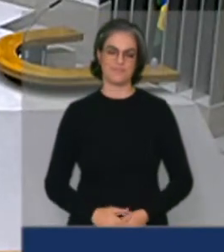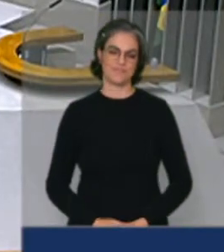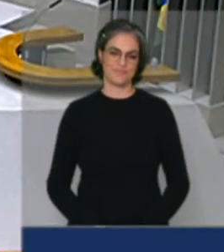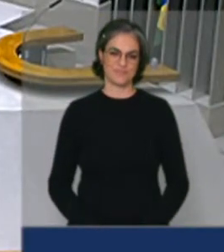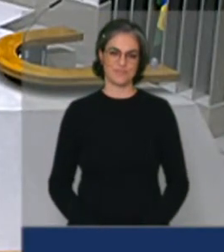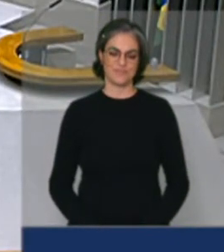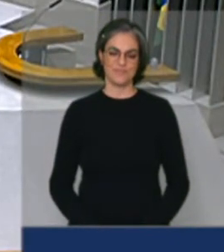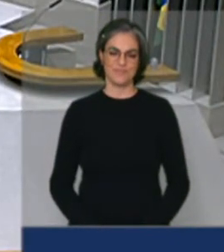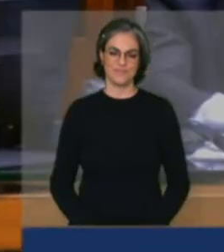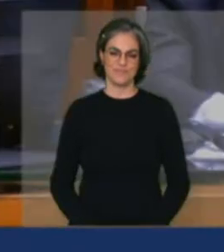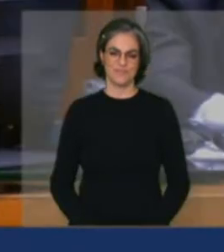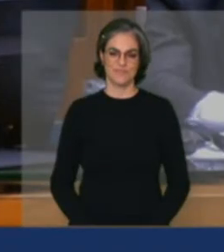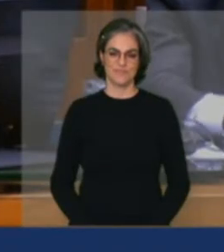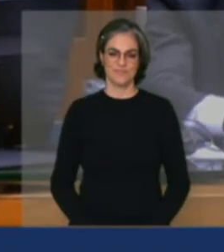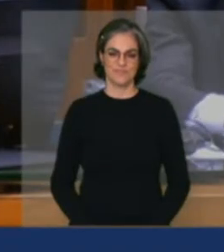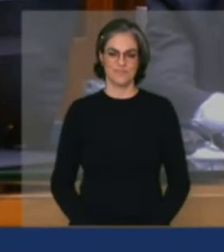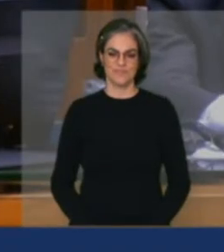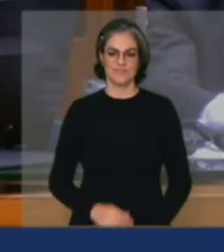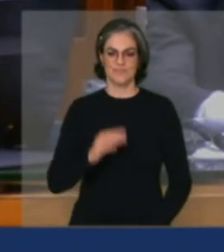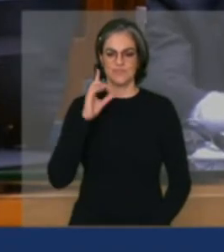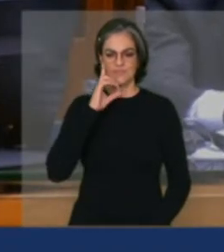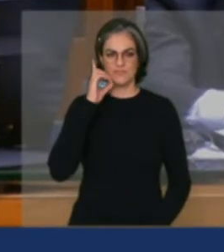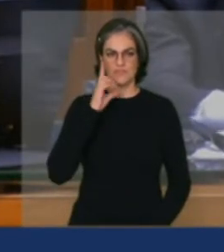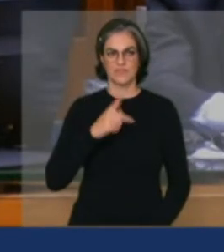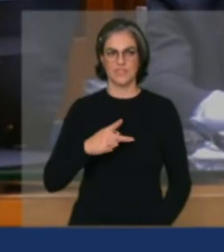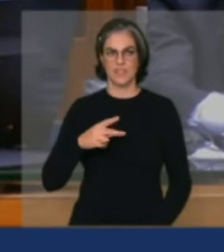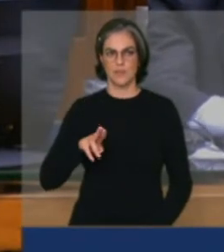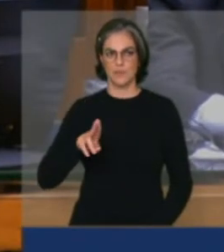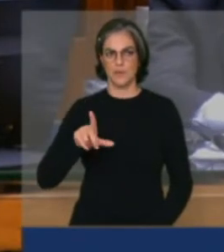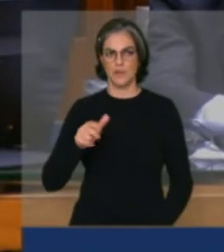E RESPEITANDO AS MULHERES. -- [PRESIDENTE]: OBRIGADO, DEPUTADA, CONVIDO PARA FAZER USO DA PALAVRA, O